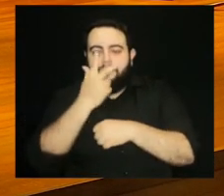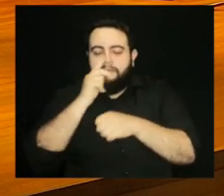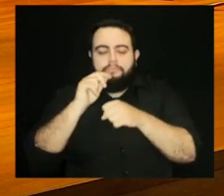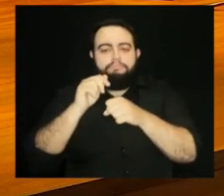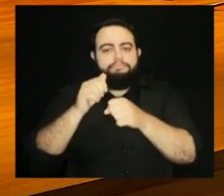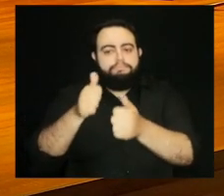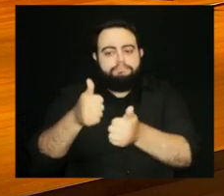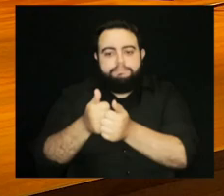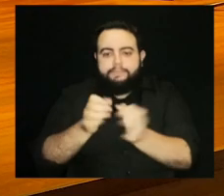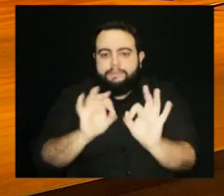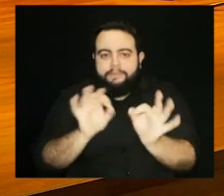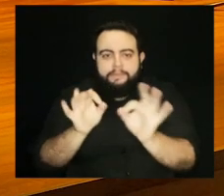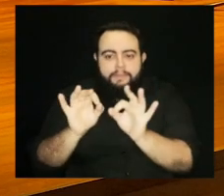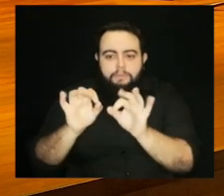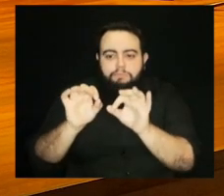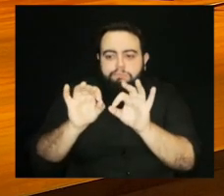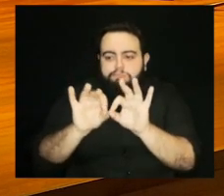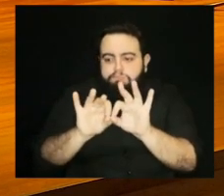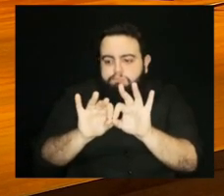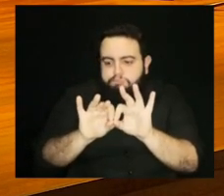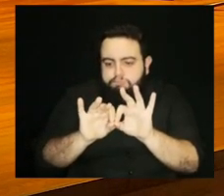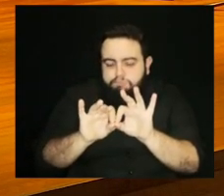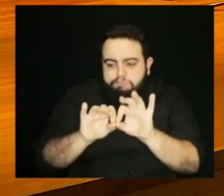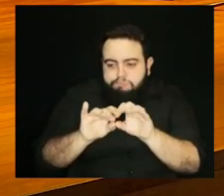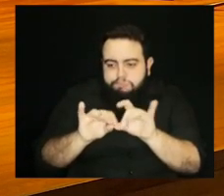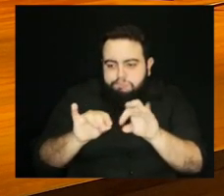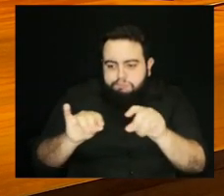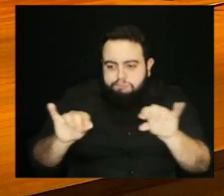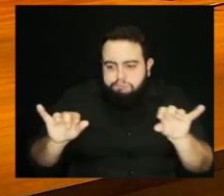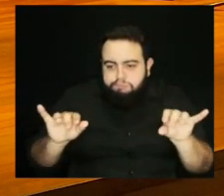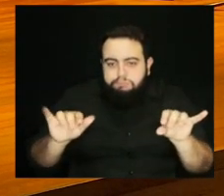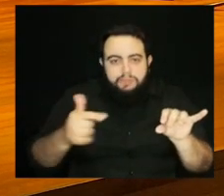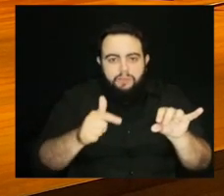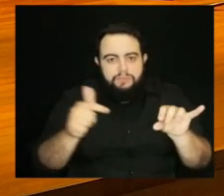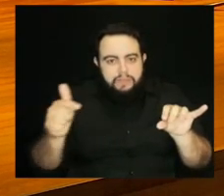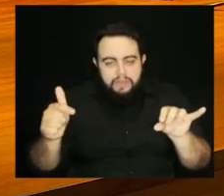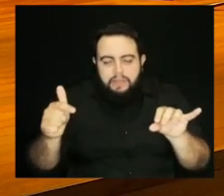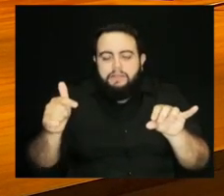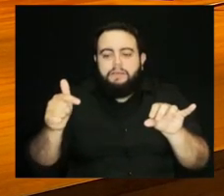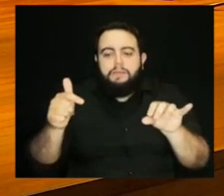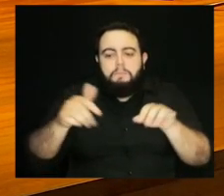e é no meio do nada mesmo. Elas não ficam perto de Portugal, elas ficam entre